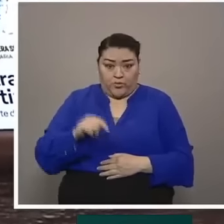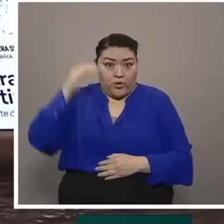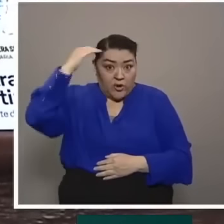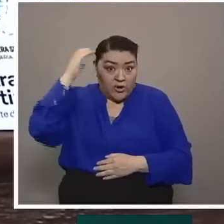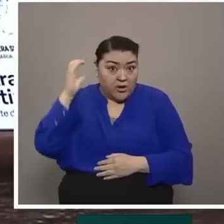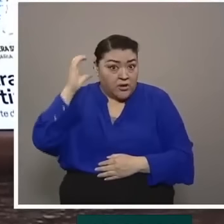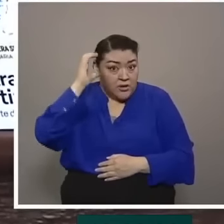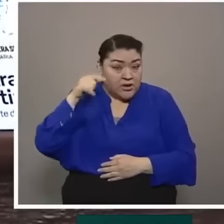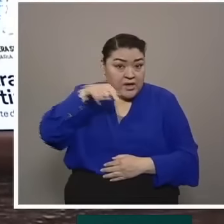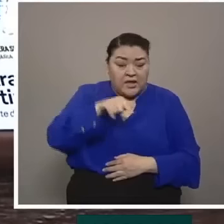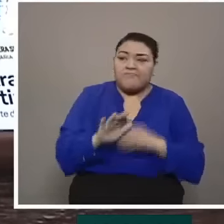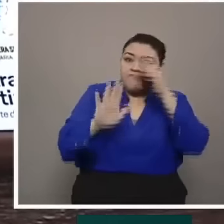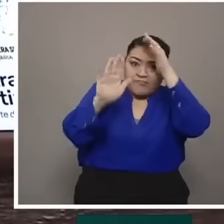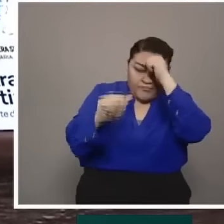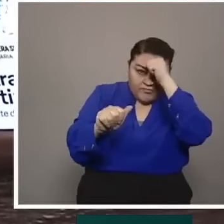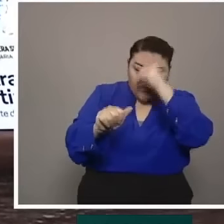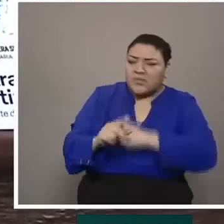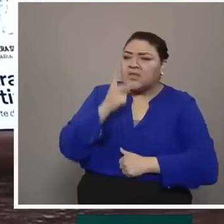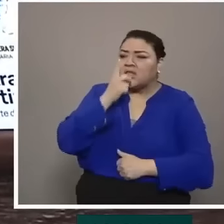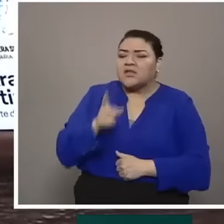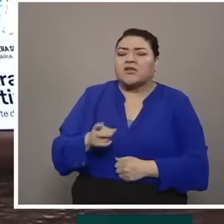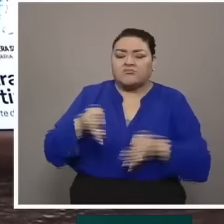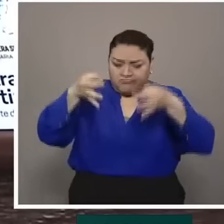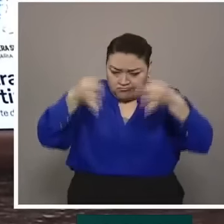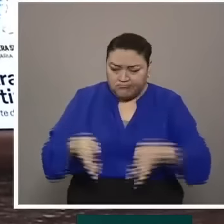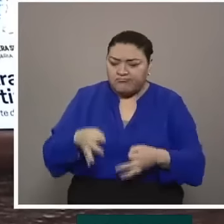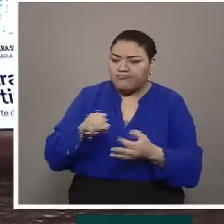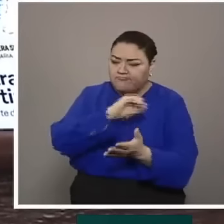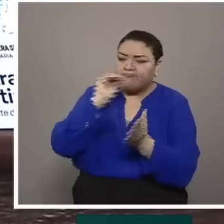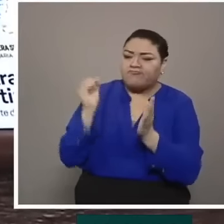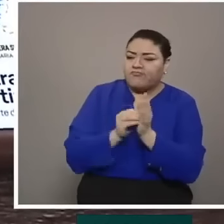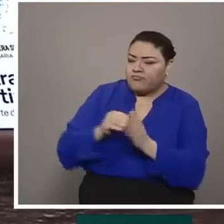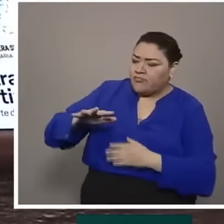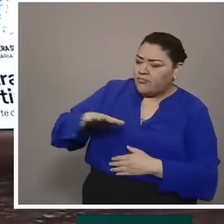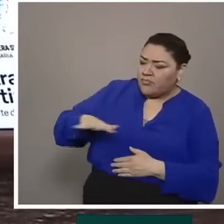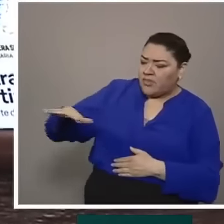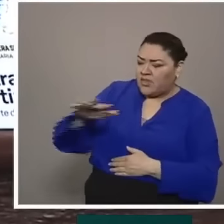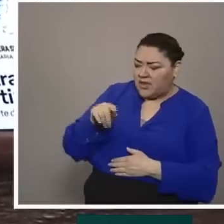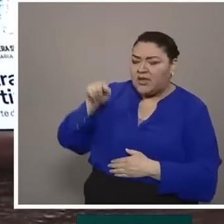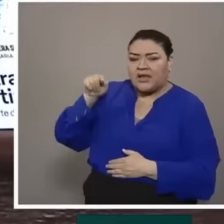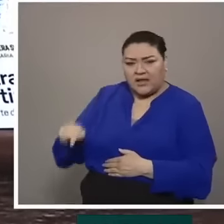en el que reconoció formalmente al gobierno comunitario de la Candelaria. De ahí que el